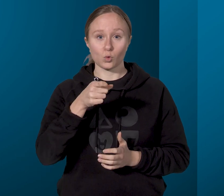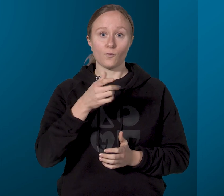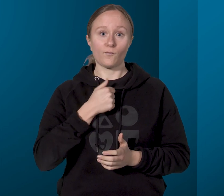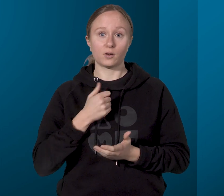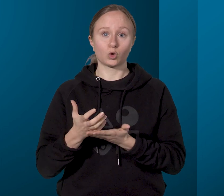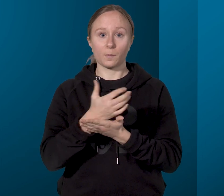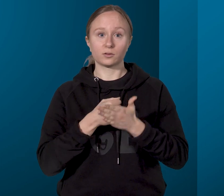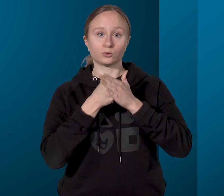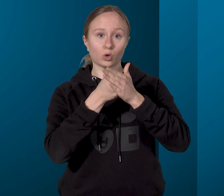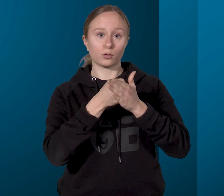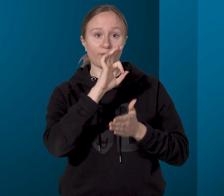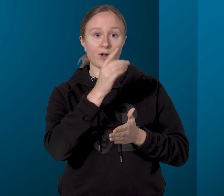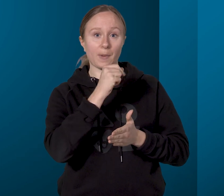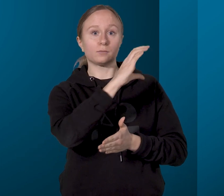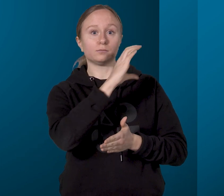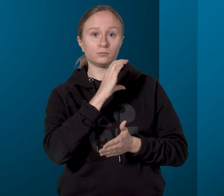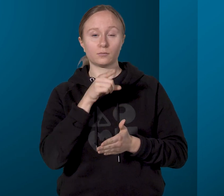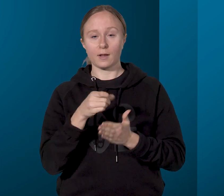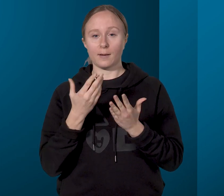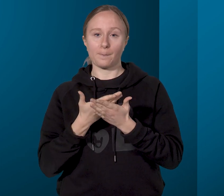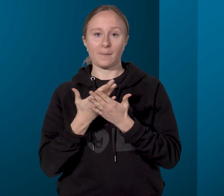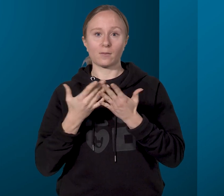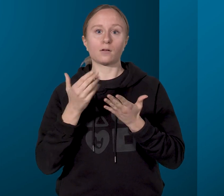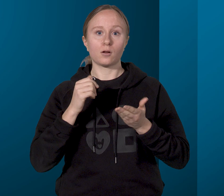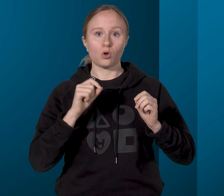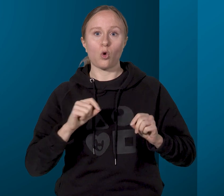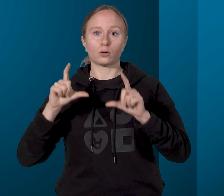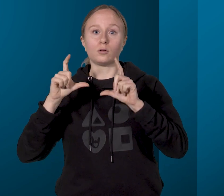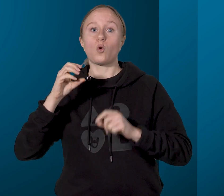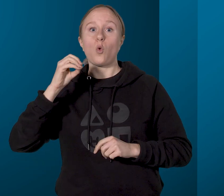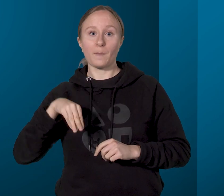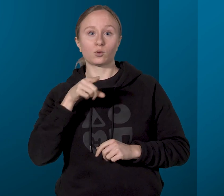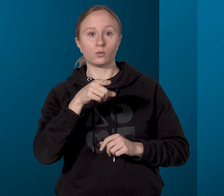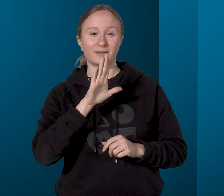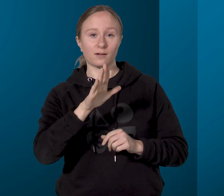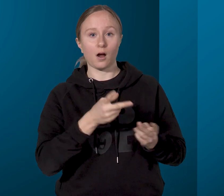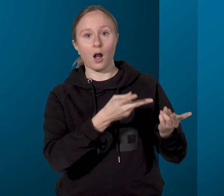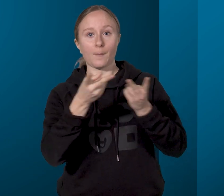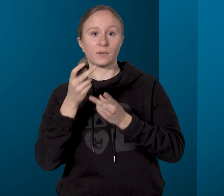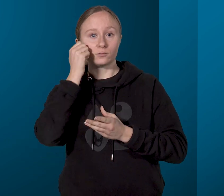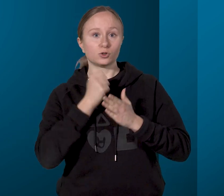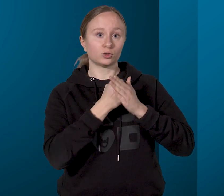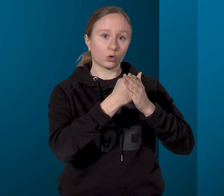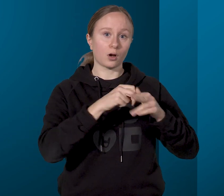Om du får utkomststöd från FPA kan stödet öka om ditt allmänna bostadsbidrag -